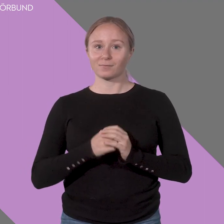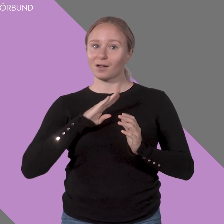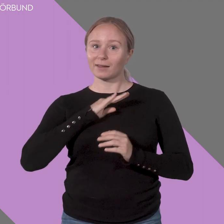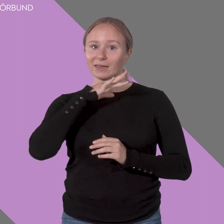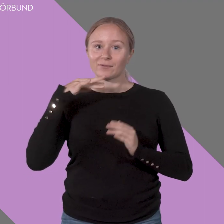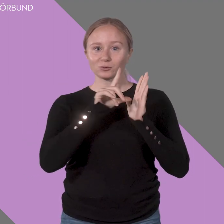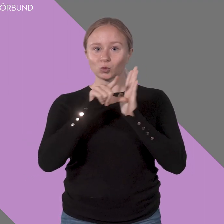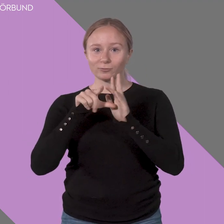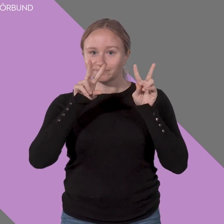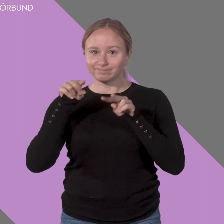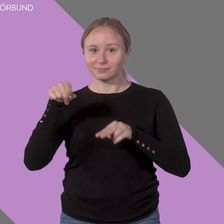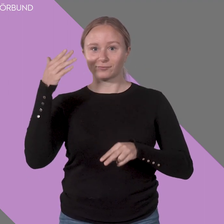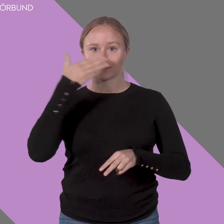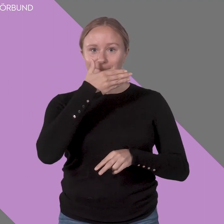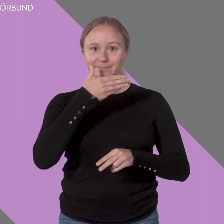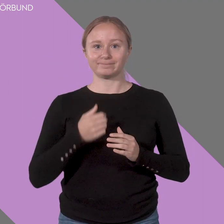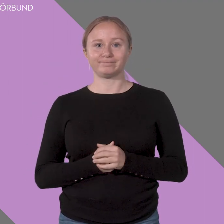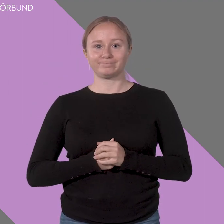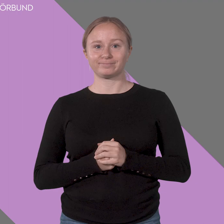Trevliga stunder med inspelningarna!